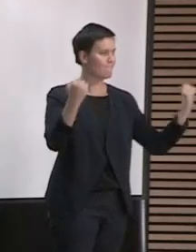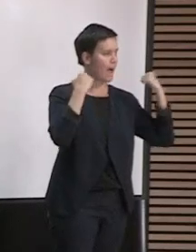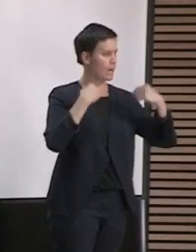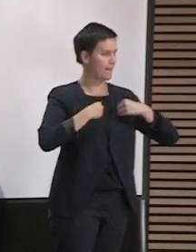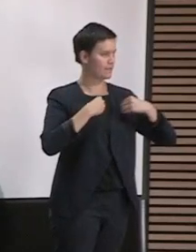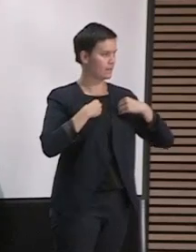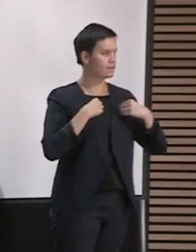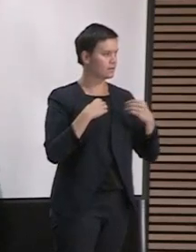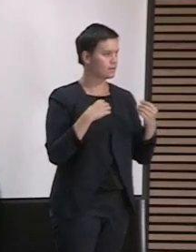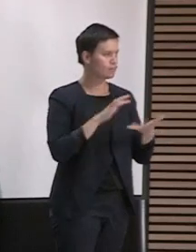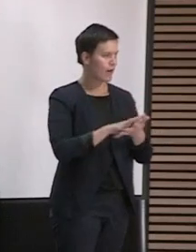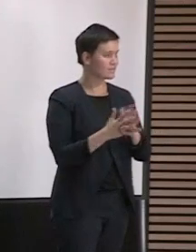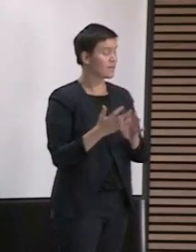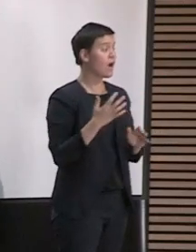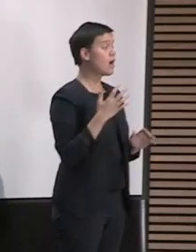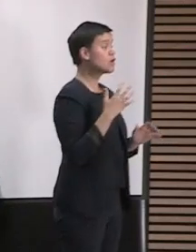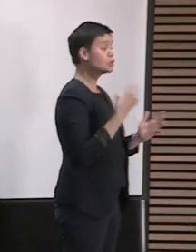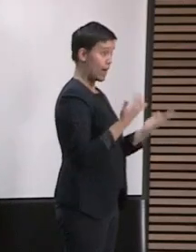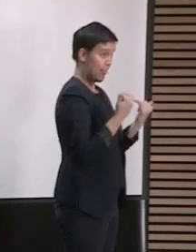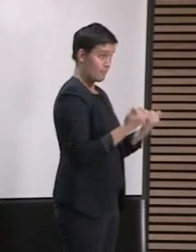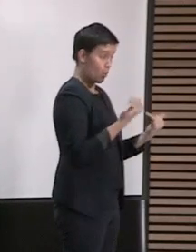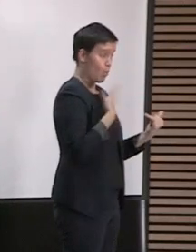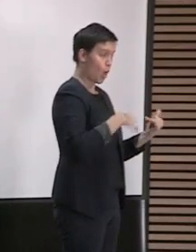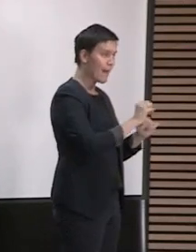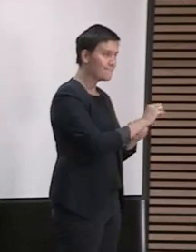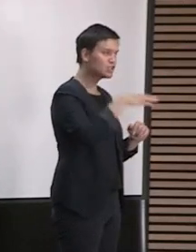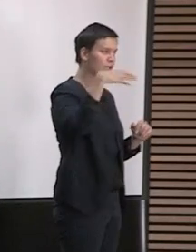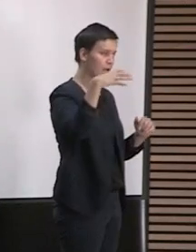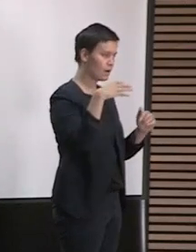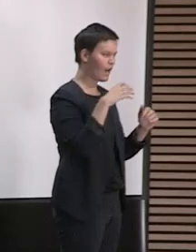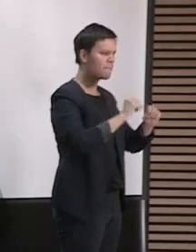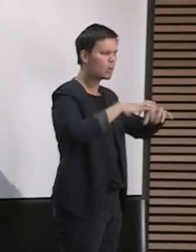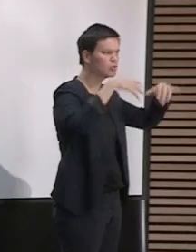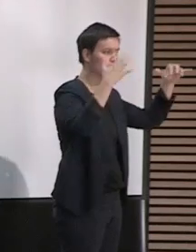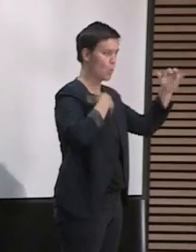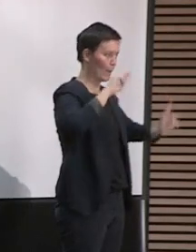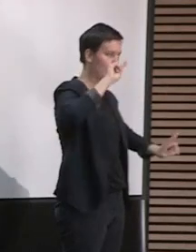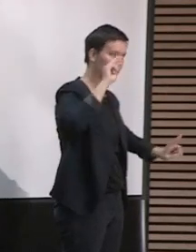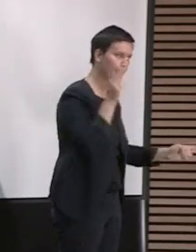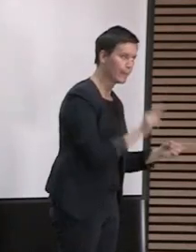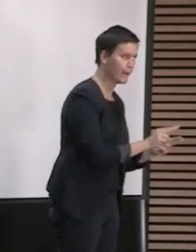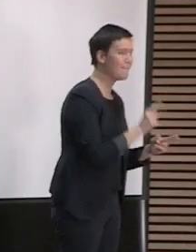te taha o aua korero. Kei taku mohio, kua maama hoki te Kawanatanga mo etahi wa